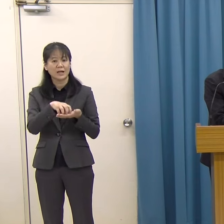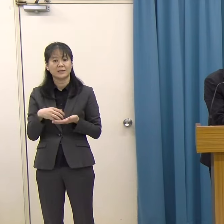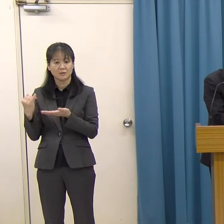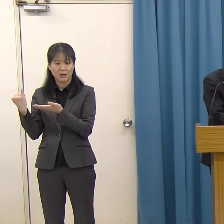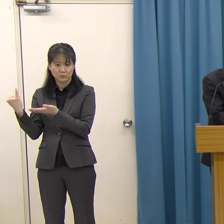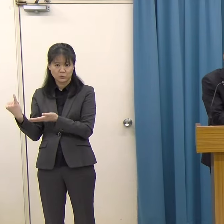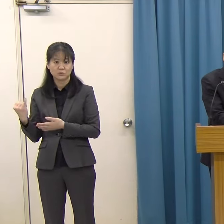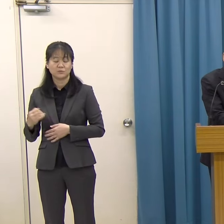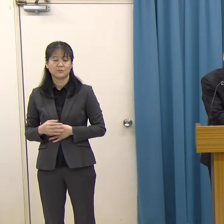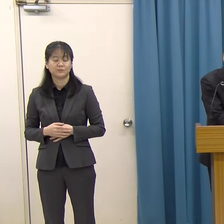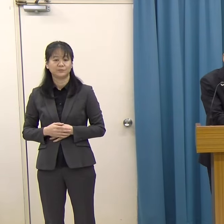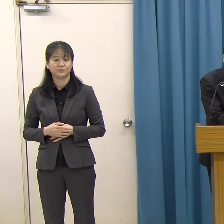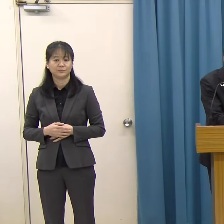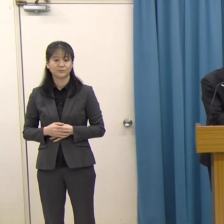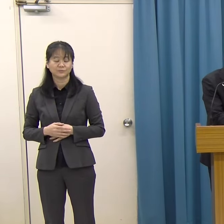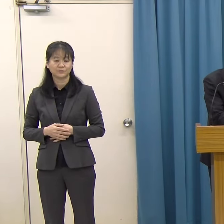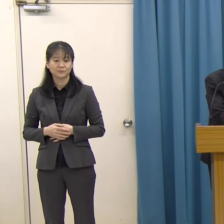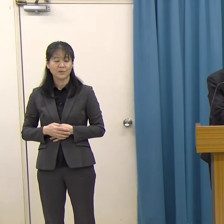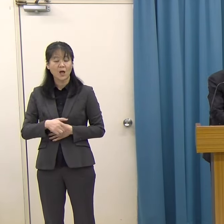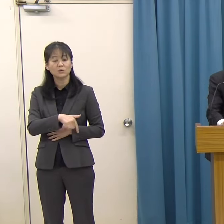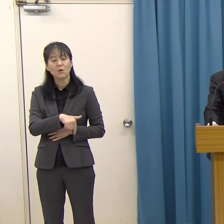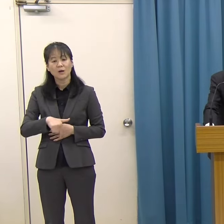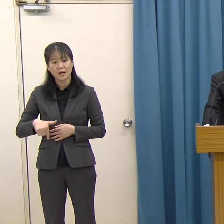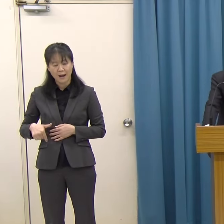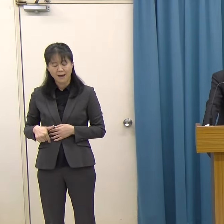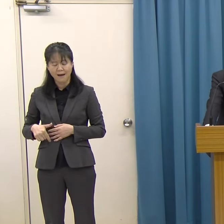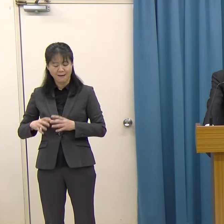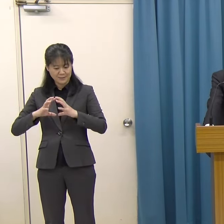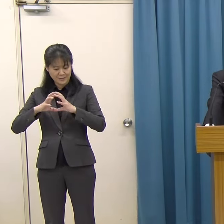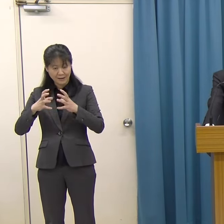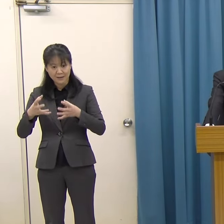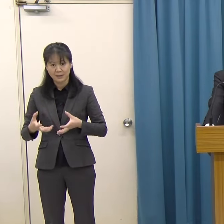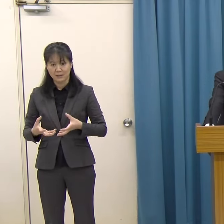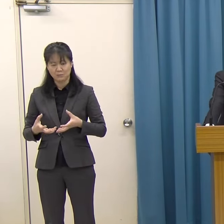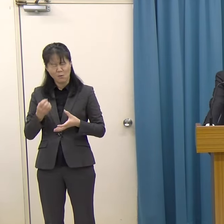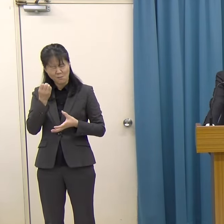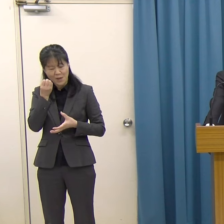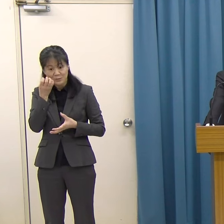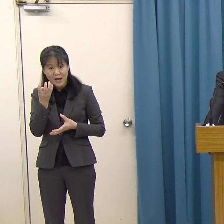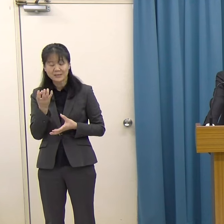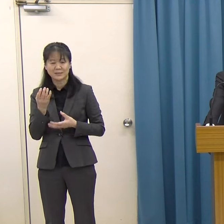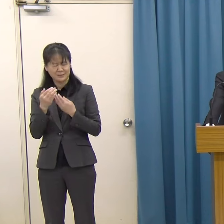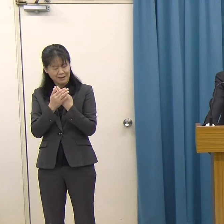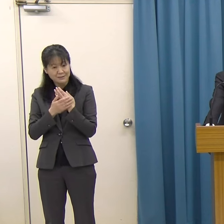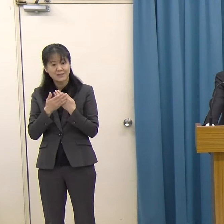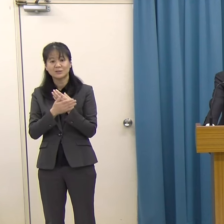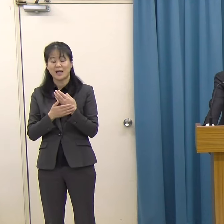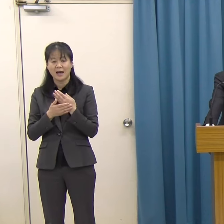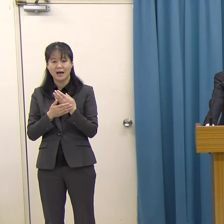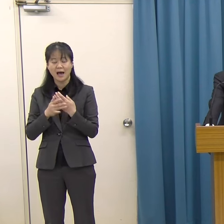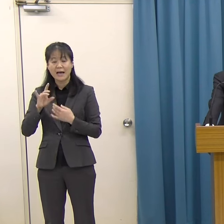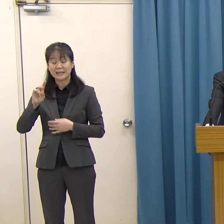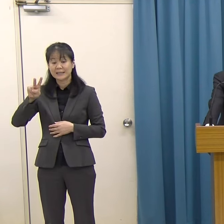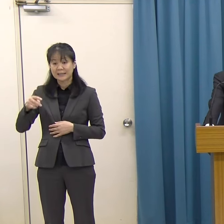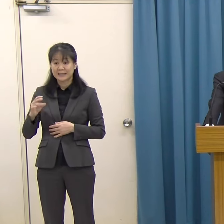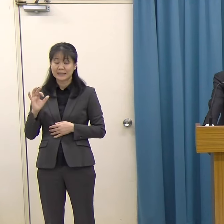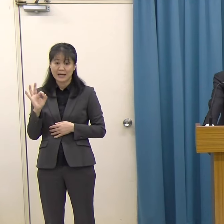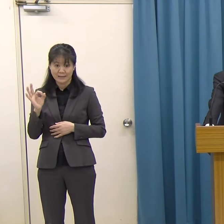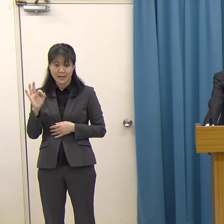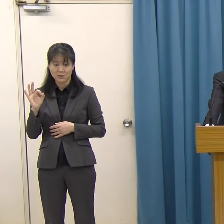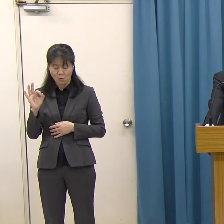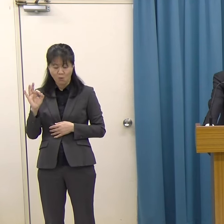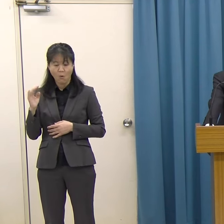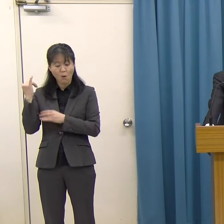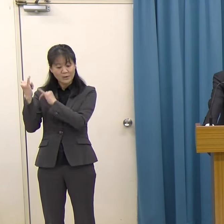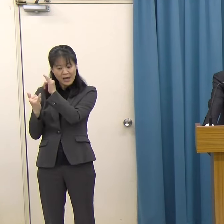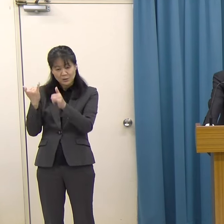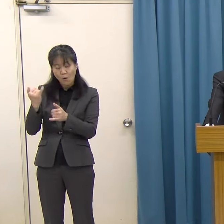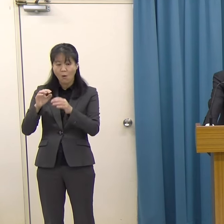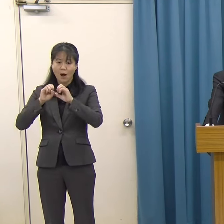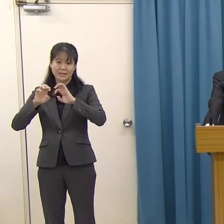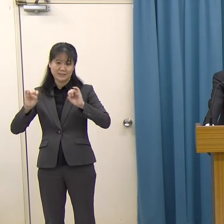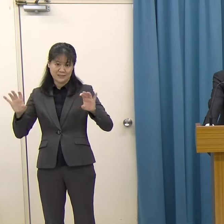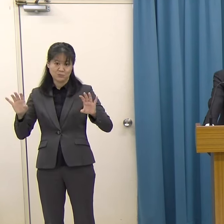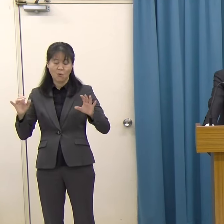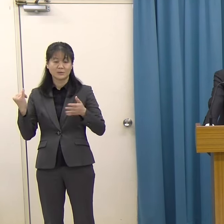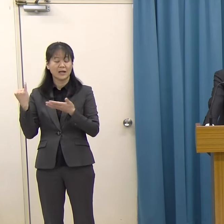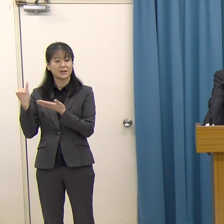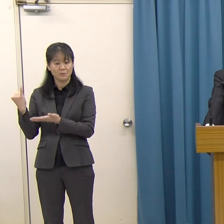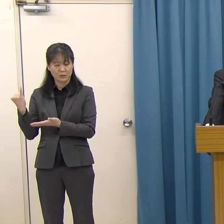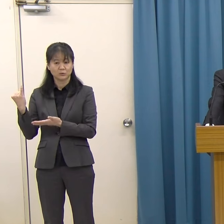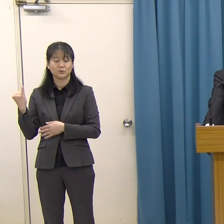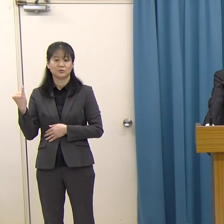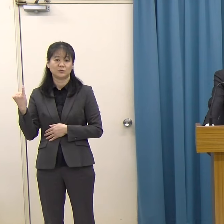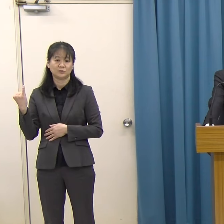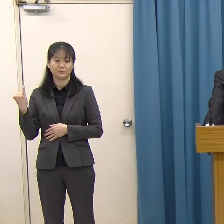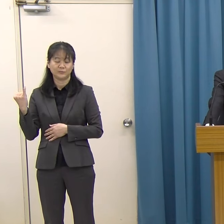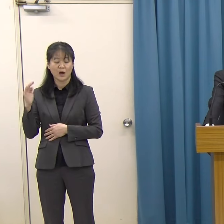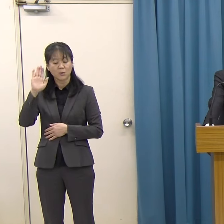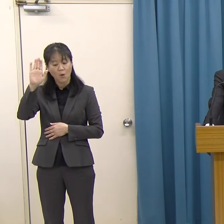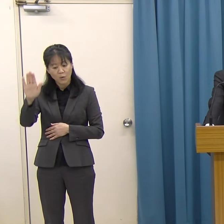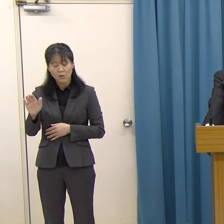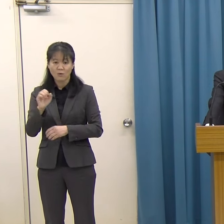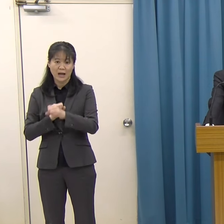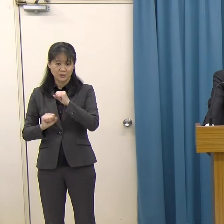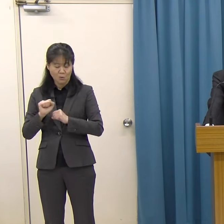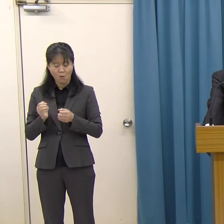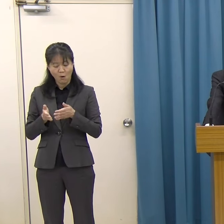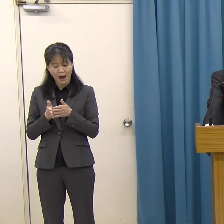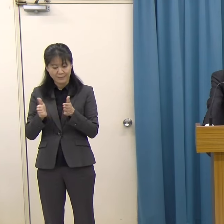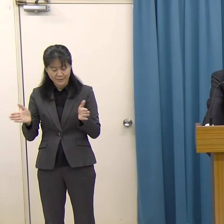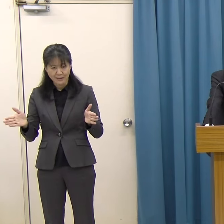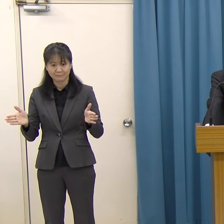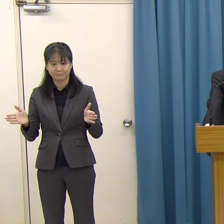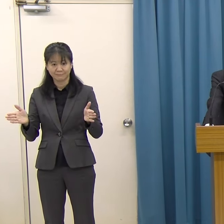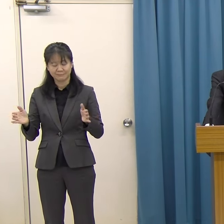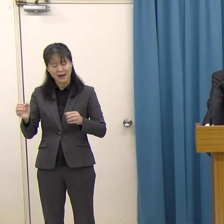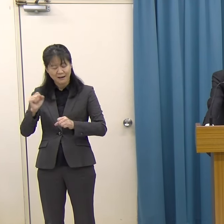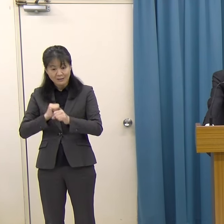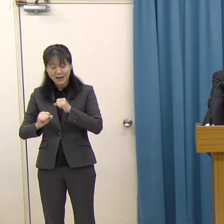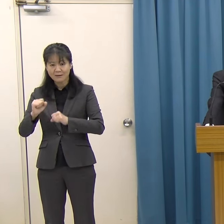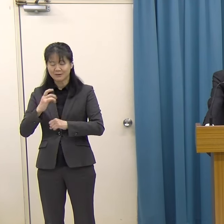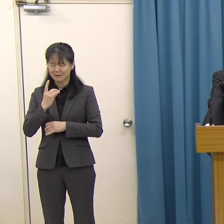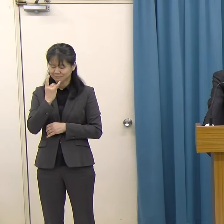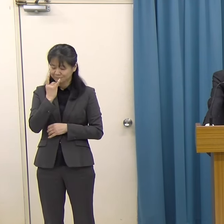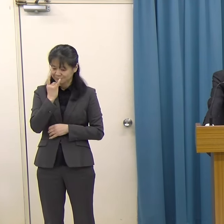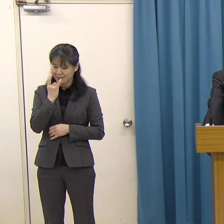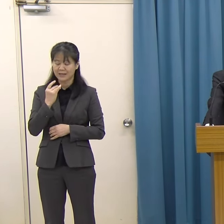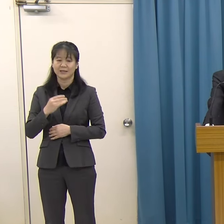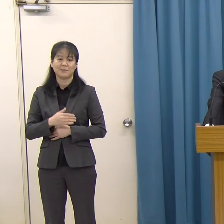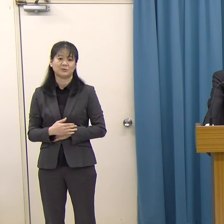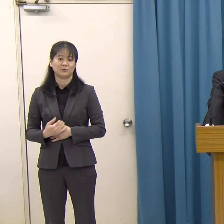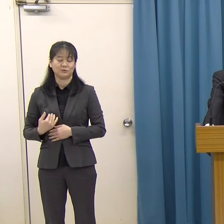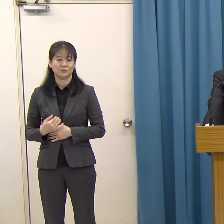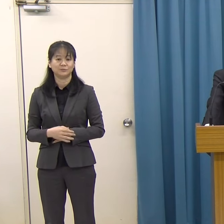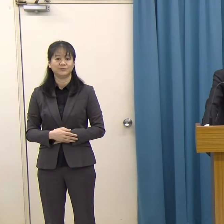このように、福岡から世界的にも非常に希少な截金の伝承・発信を行っていただいており、今後の活躍が大いに期待されます。